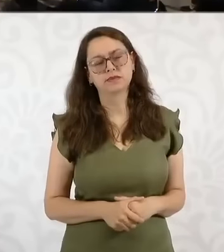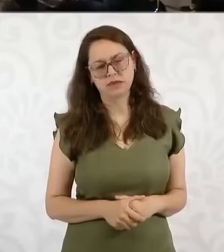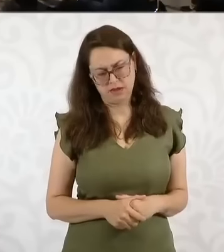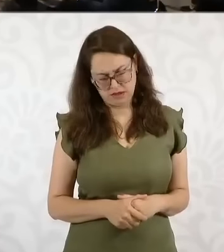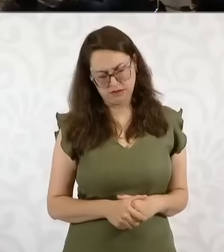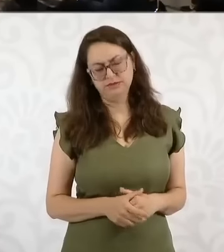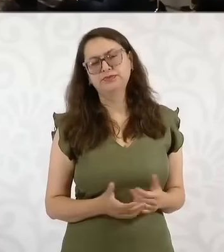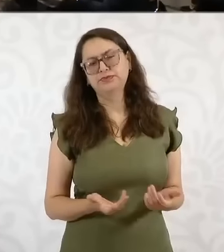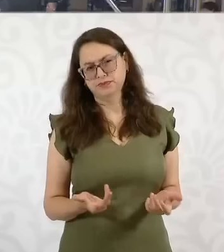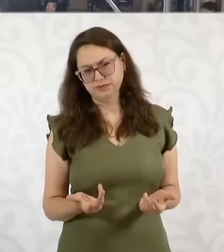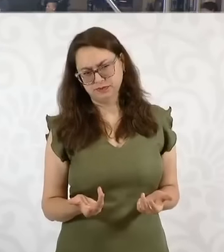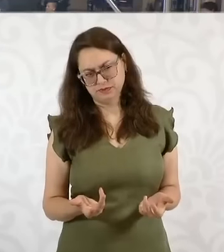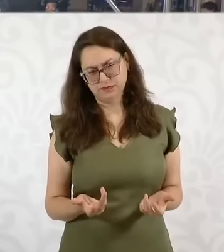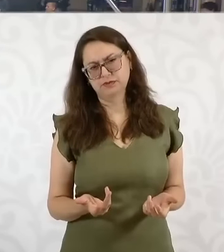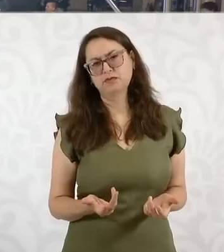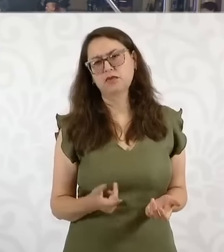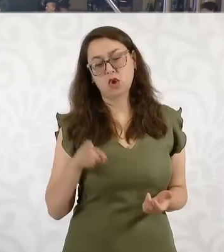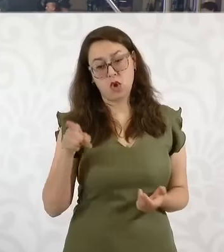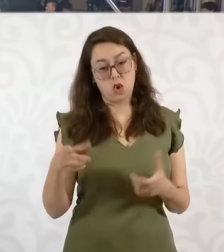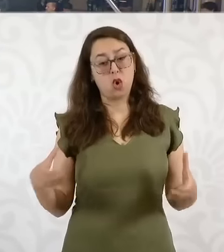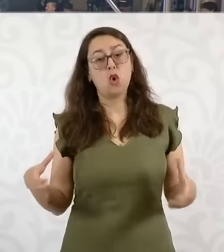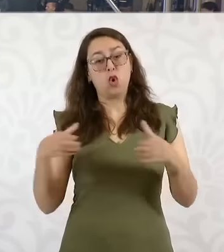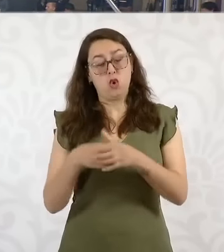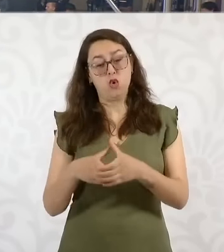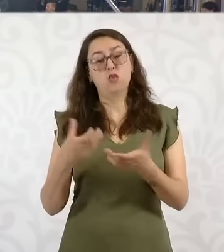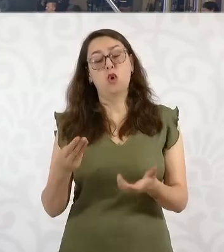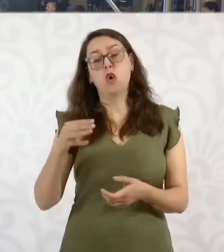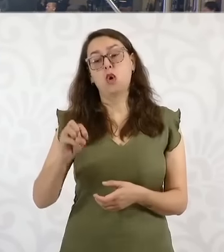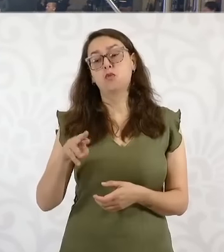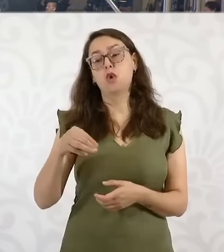del activista de la comunidad mormona, Julián Levarón para la candidatura del partido Somos